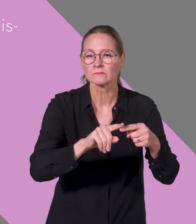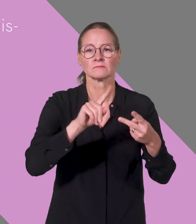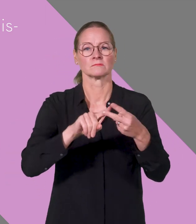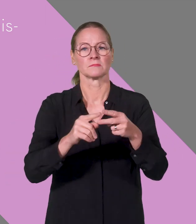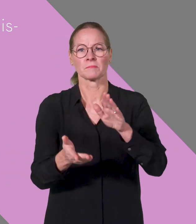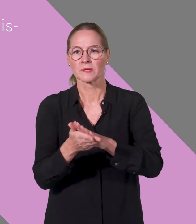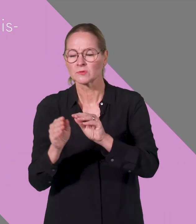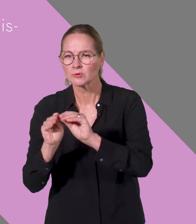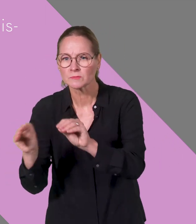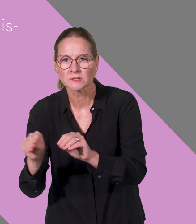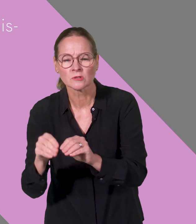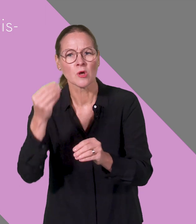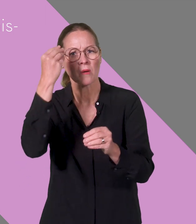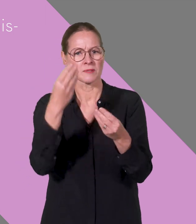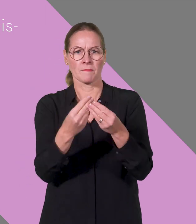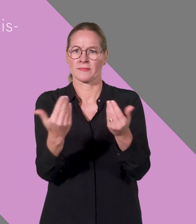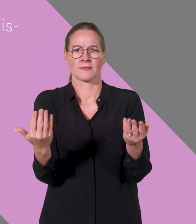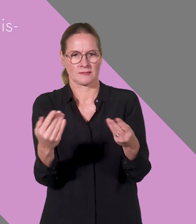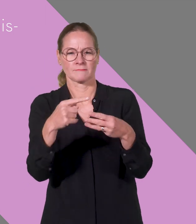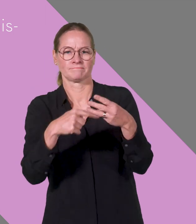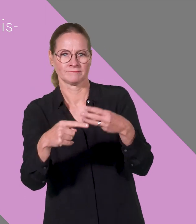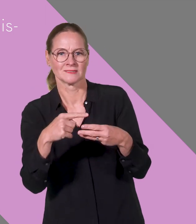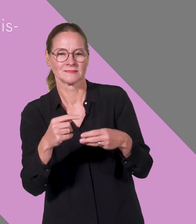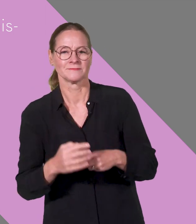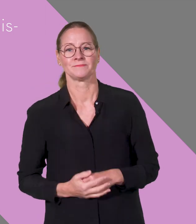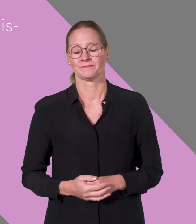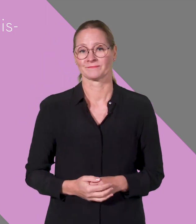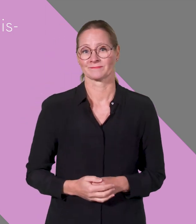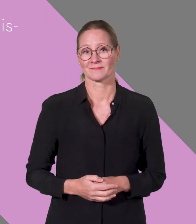perusopetukseen ja oppimateriaaleihin liittyviä asioita - viittomakielisten näkökulmasta.